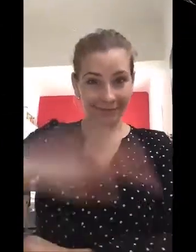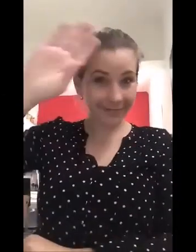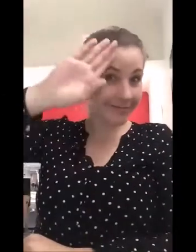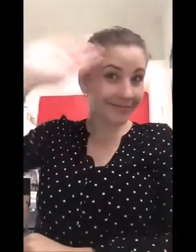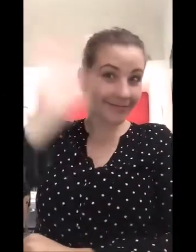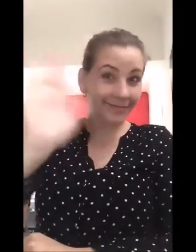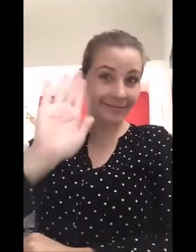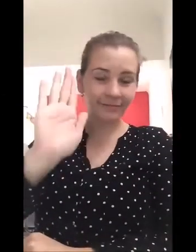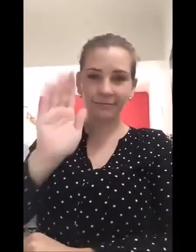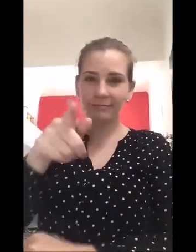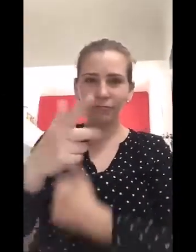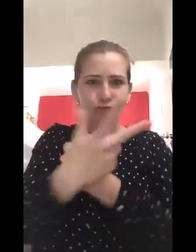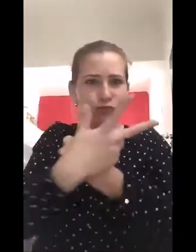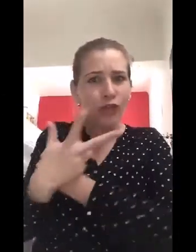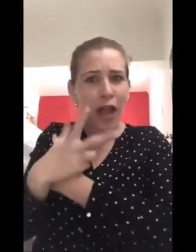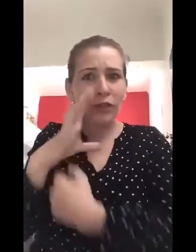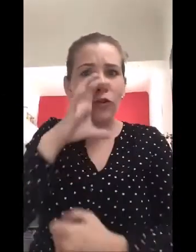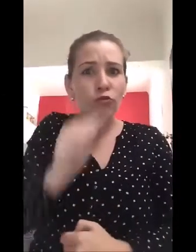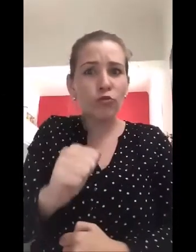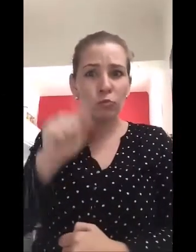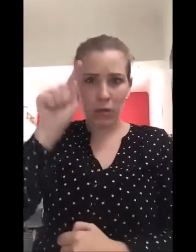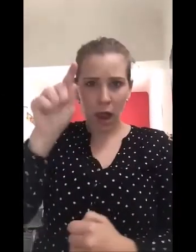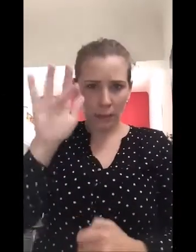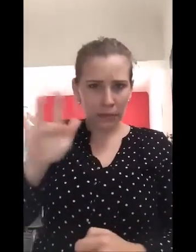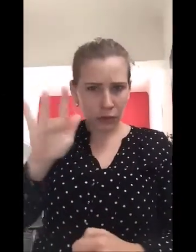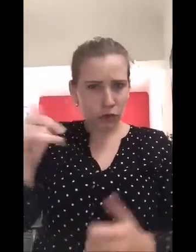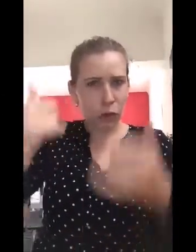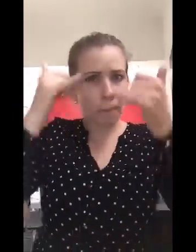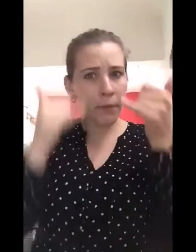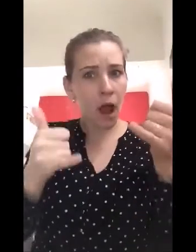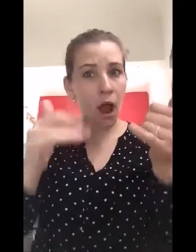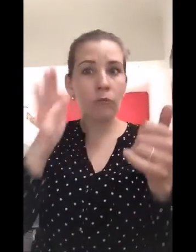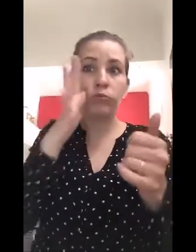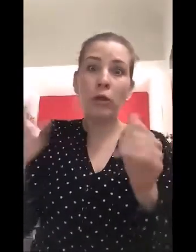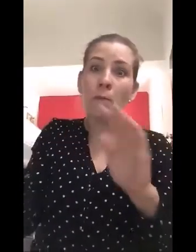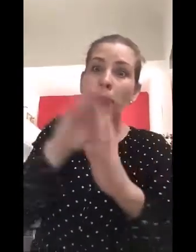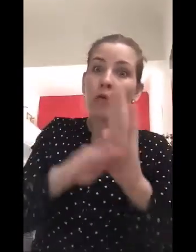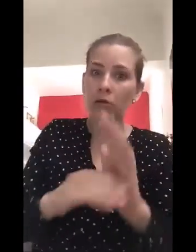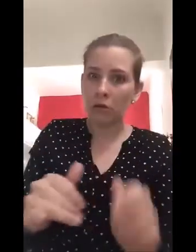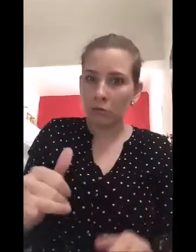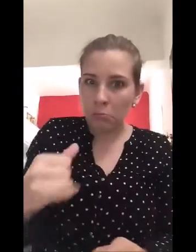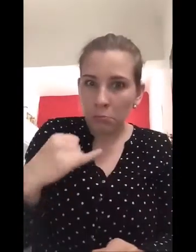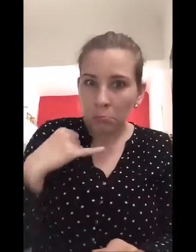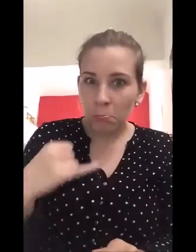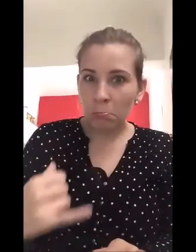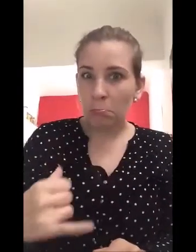Ahoj všichni! 13. dubna můžete v Praze navštívit ohromně zajímavý program.